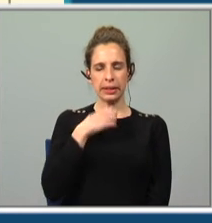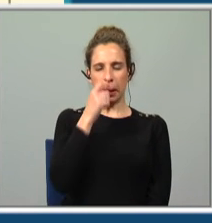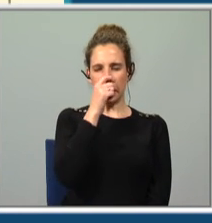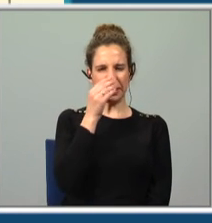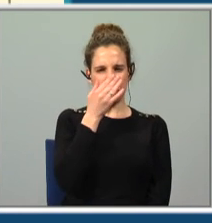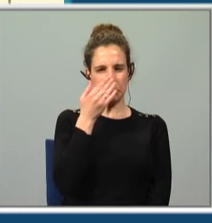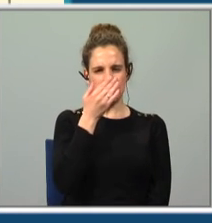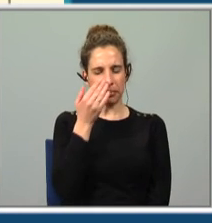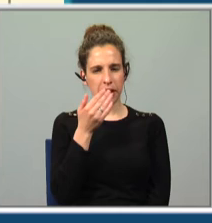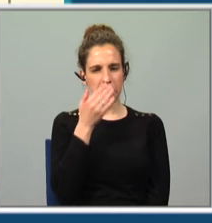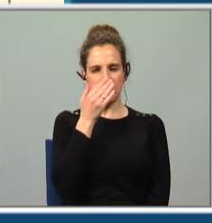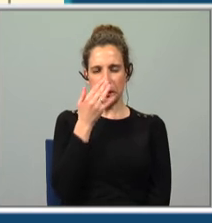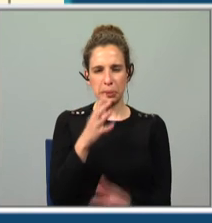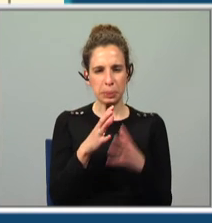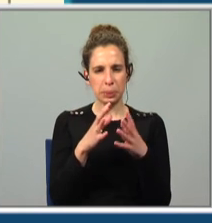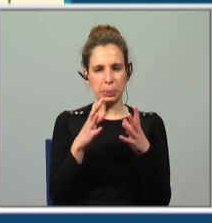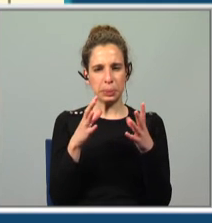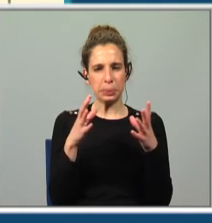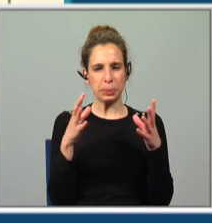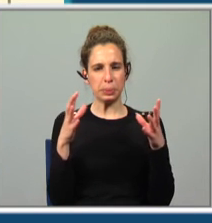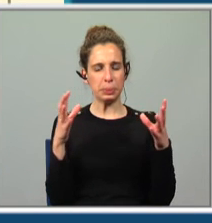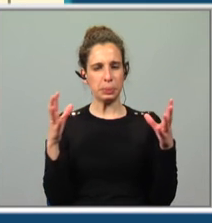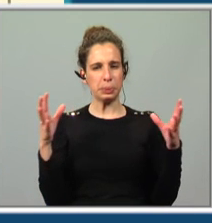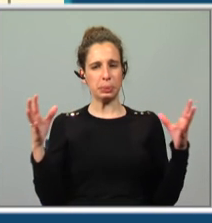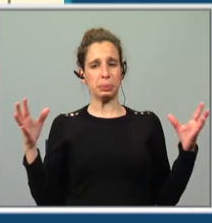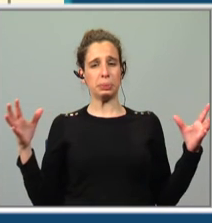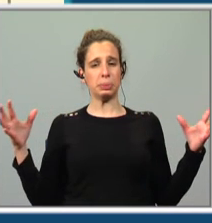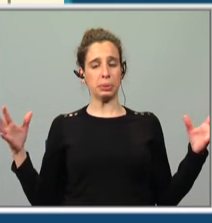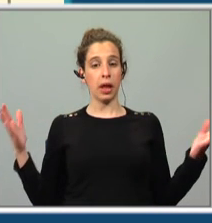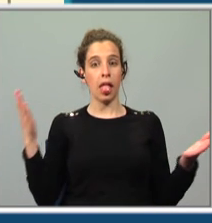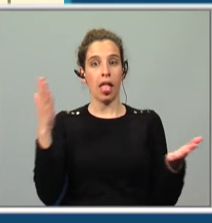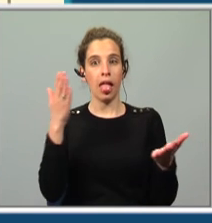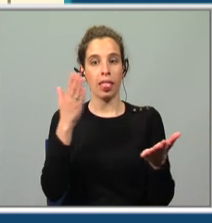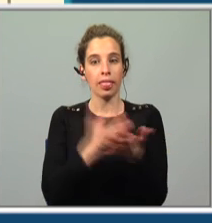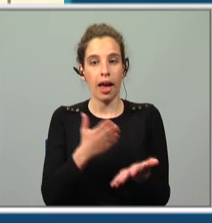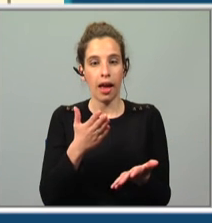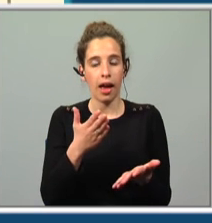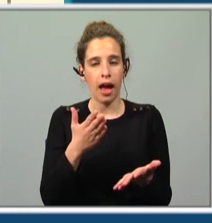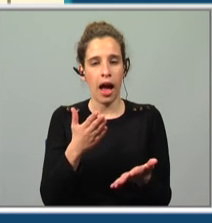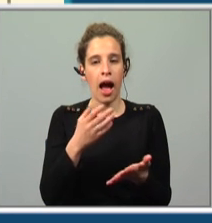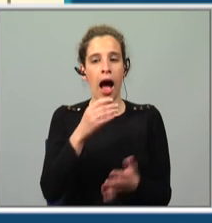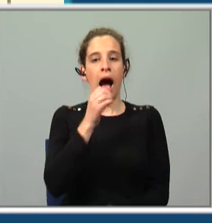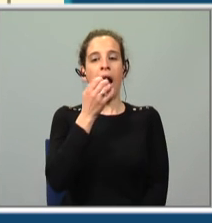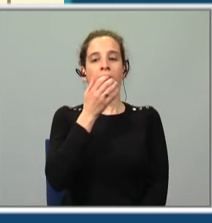comissão cresceu cresceu e cresceu até que 佣金不斷增長，直到什麼